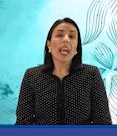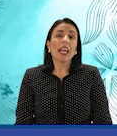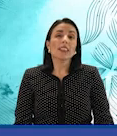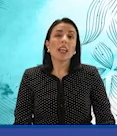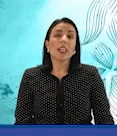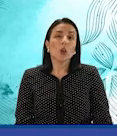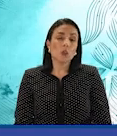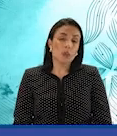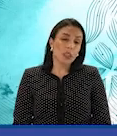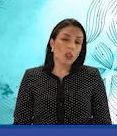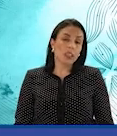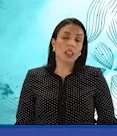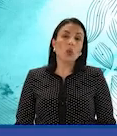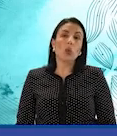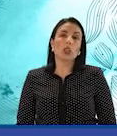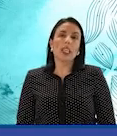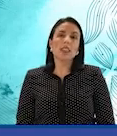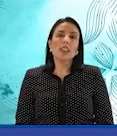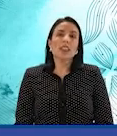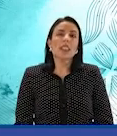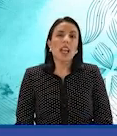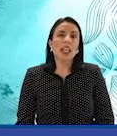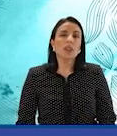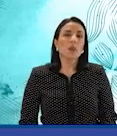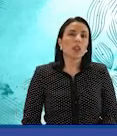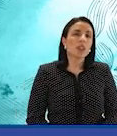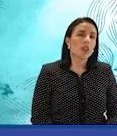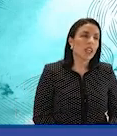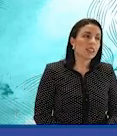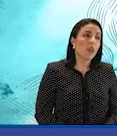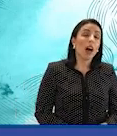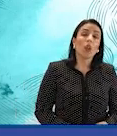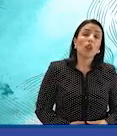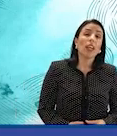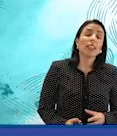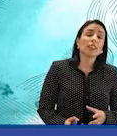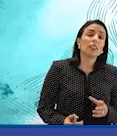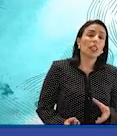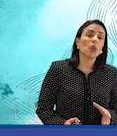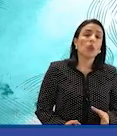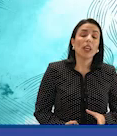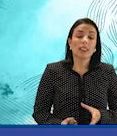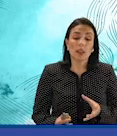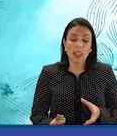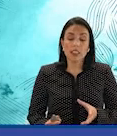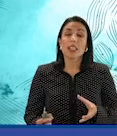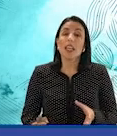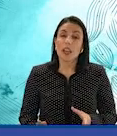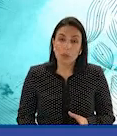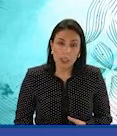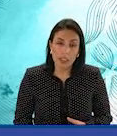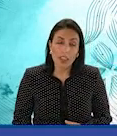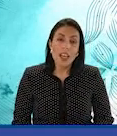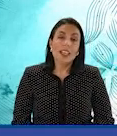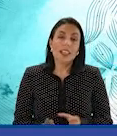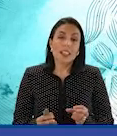es el incumplimiento al artículo tres de la Ley de Protección al Trabajador. Este artículo establece claramente que si